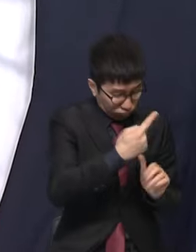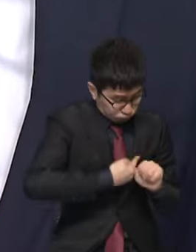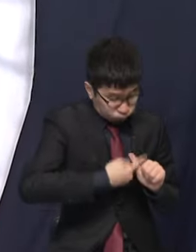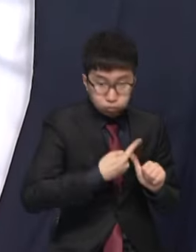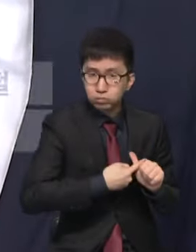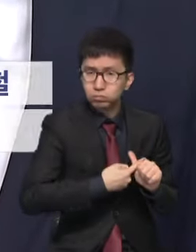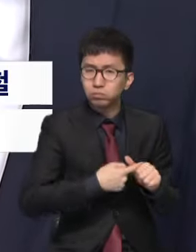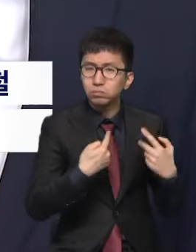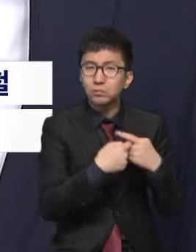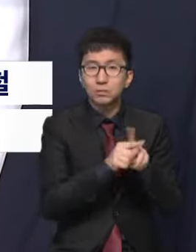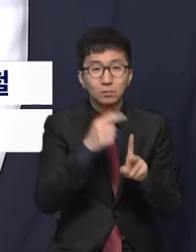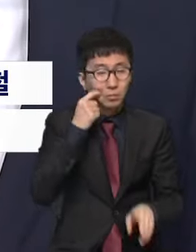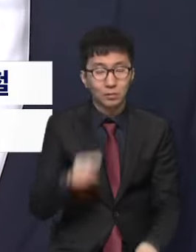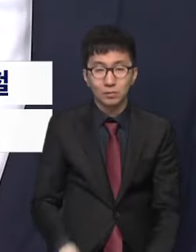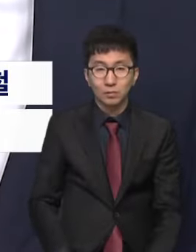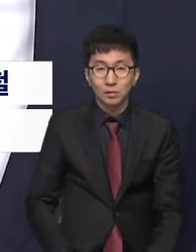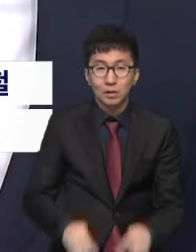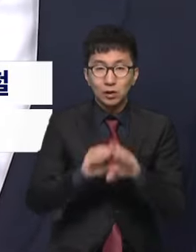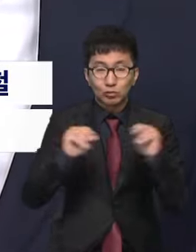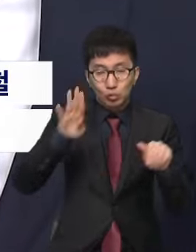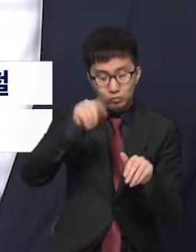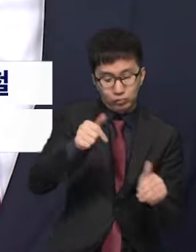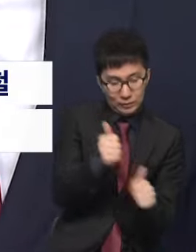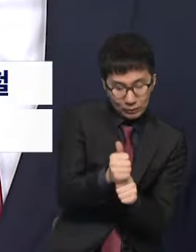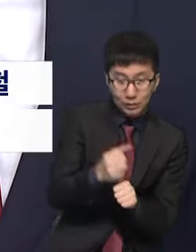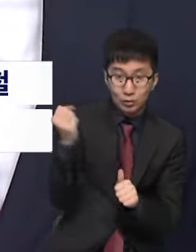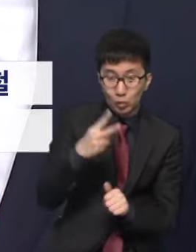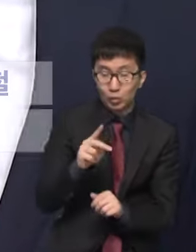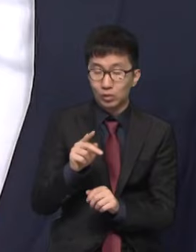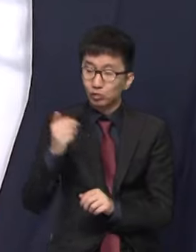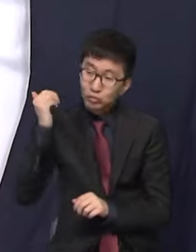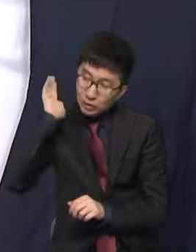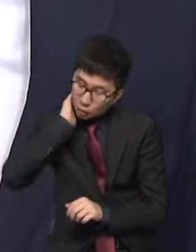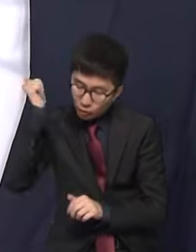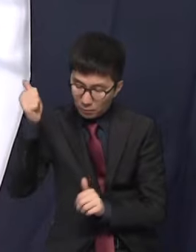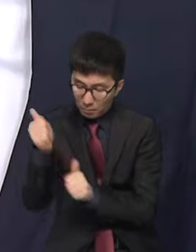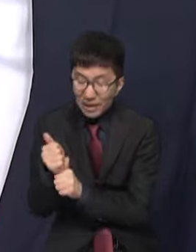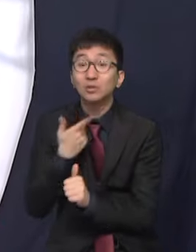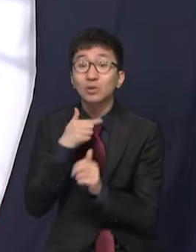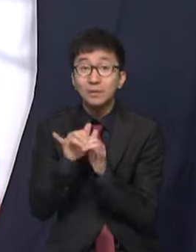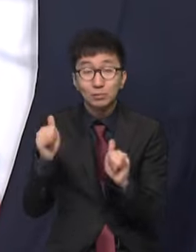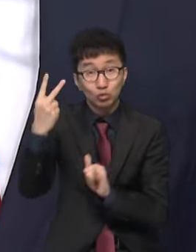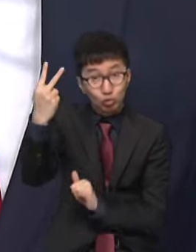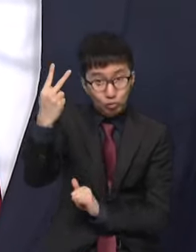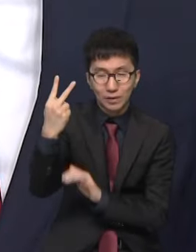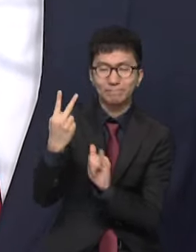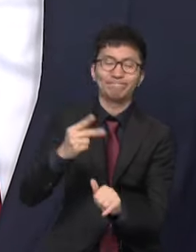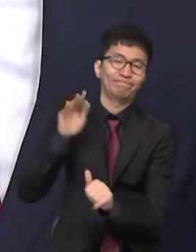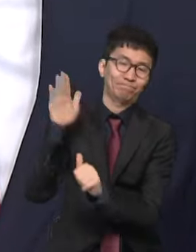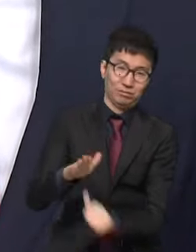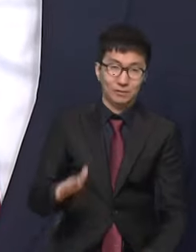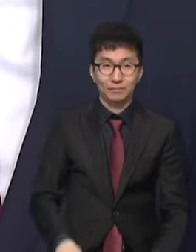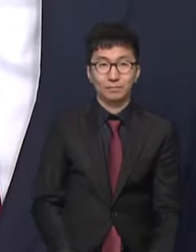(기자) 대통령실 출신 김희진 전 국토부 차관과 김성용 전 행정관은 경선에서 패했습니다. SBS 김기태입니다.